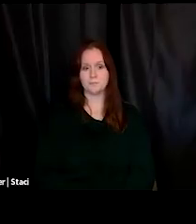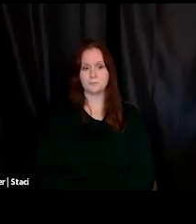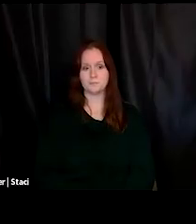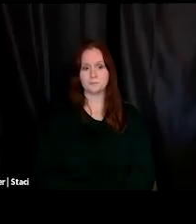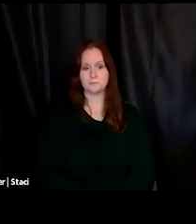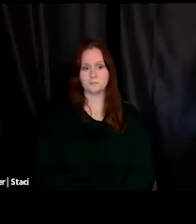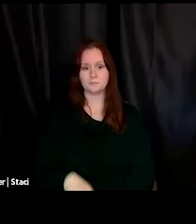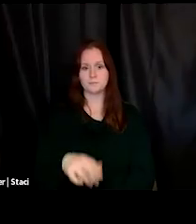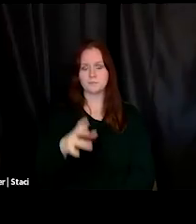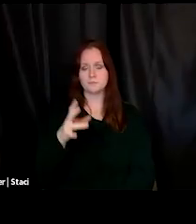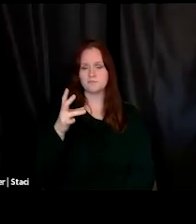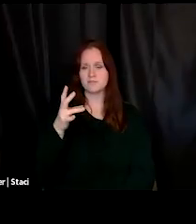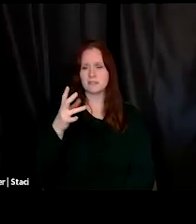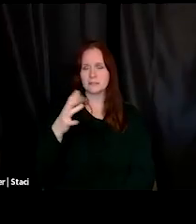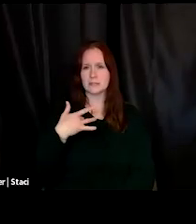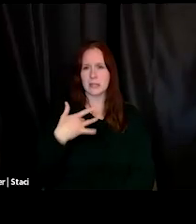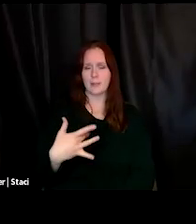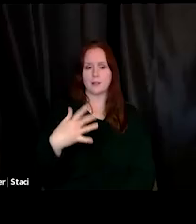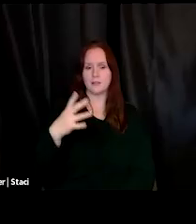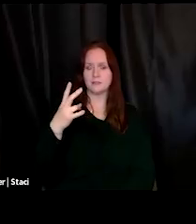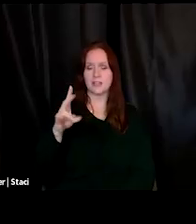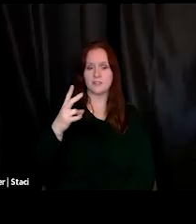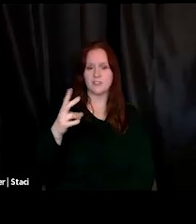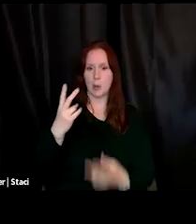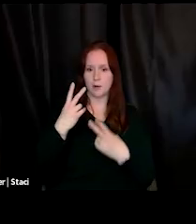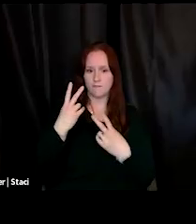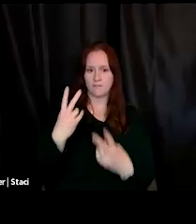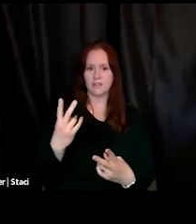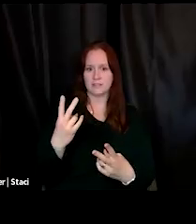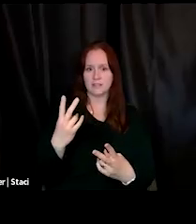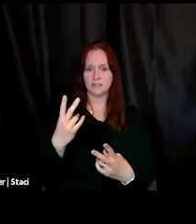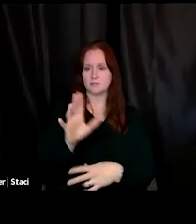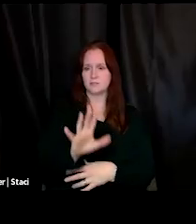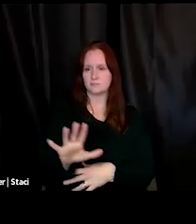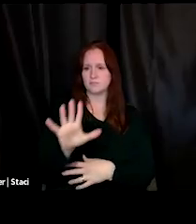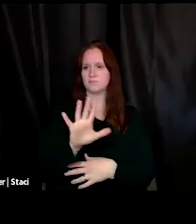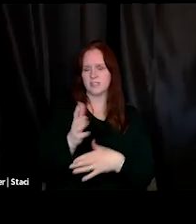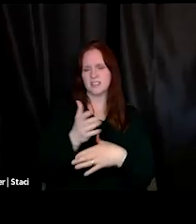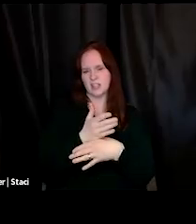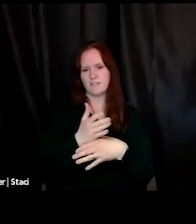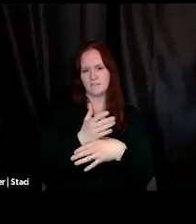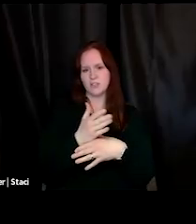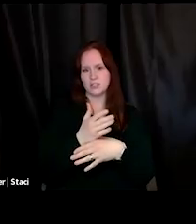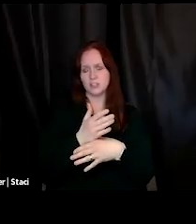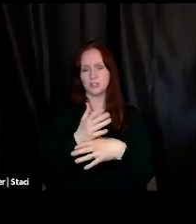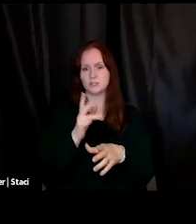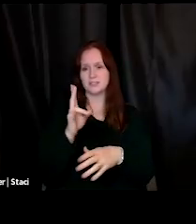el Diccionario de Títulos Ocupacionales en 1991. Y para continuar